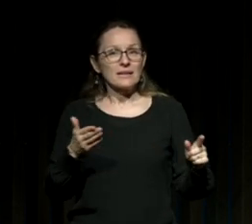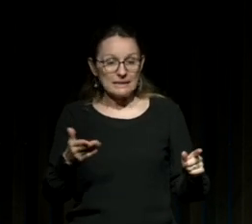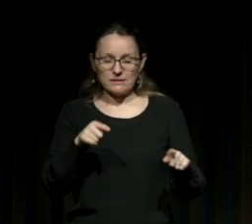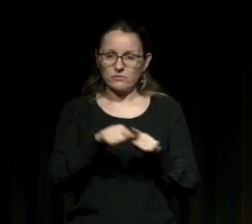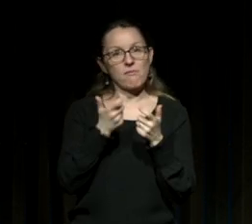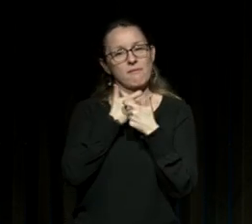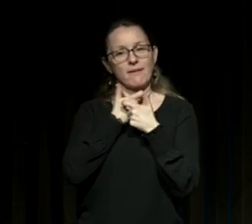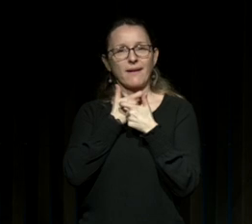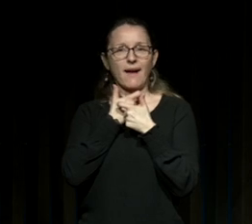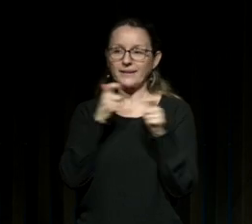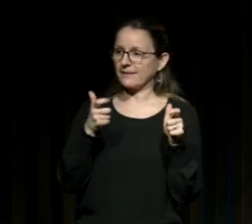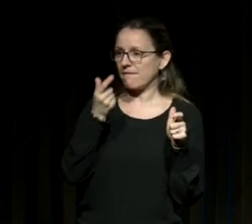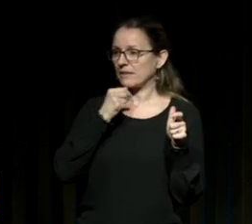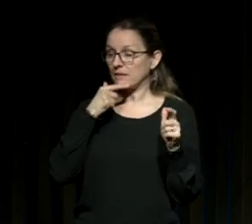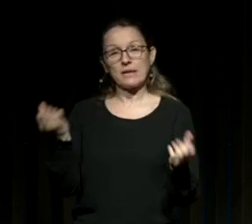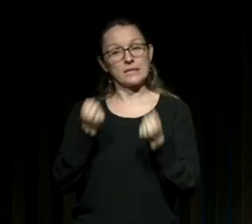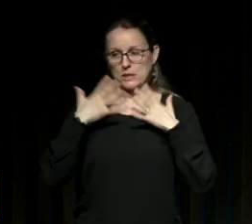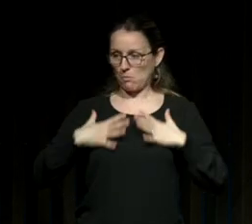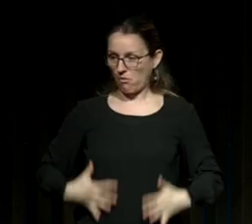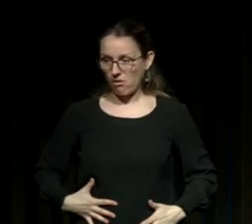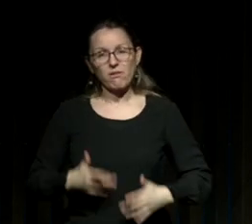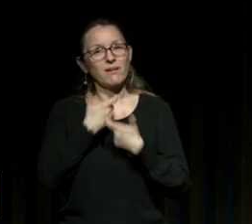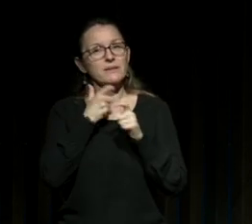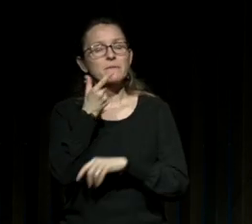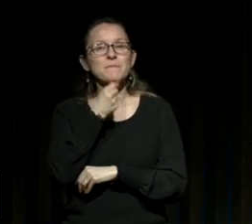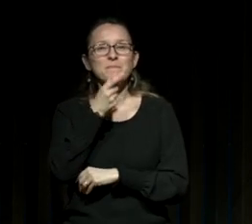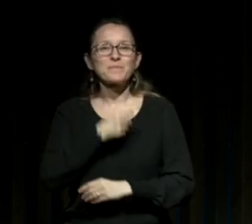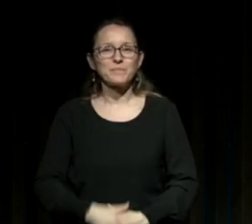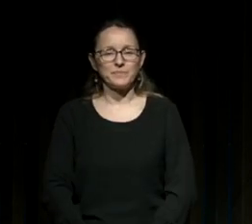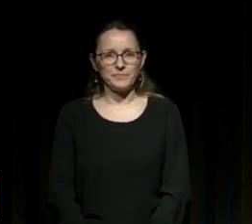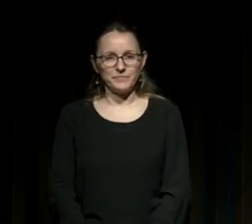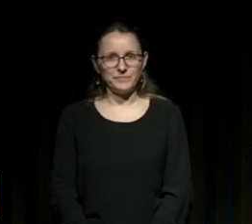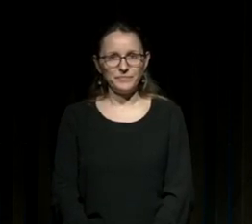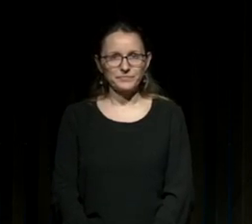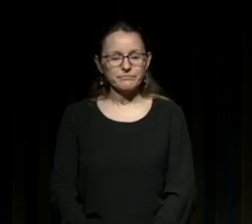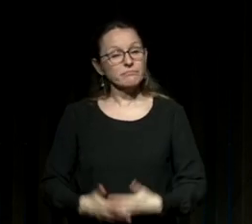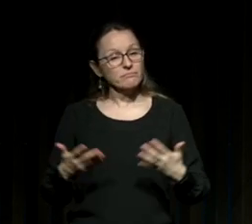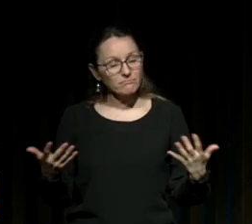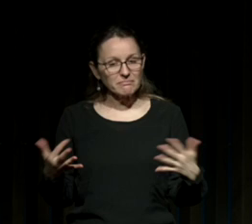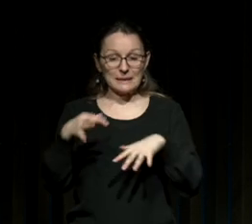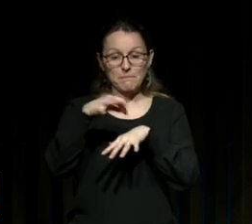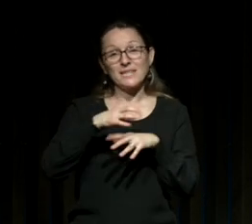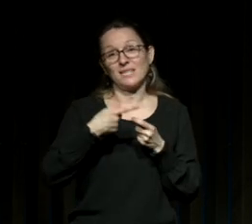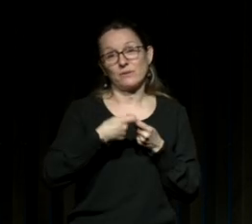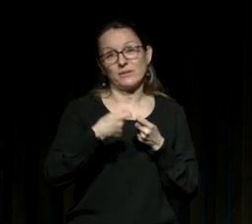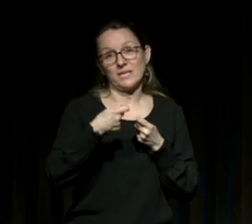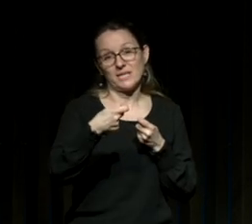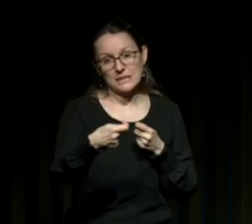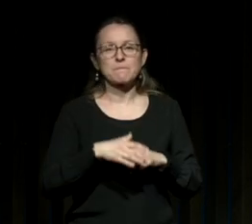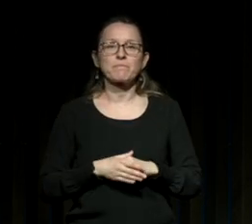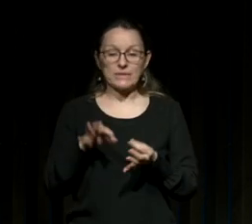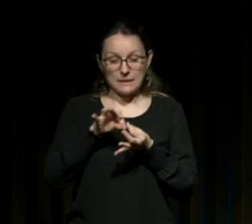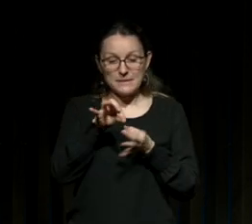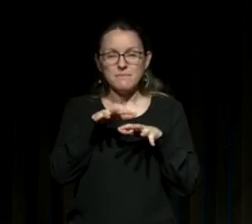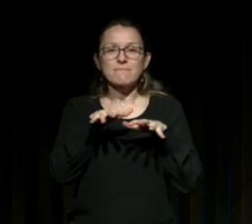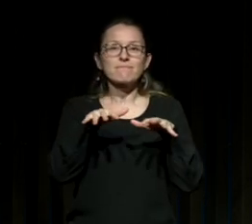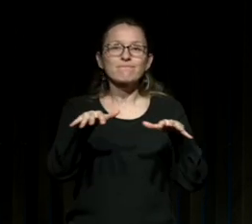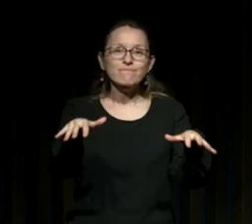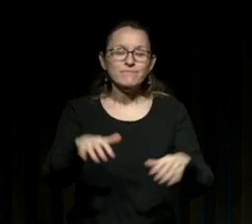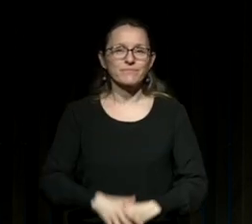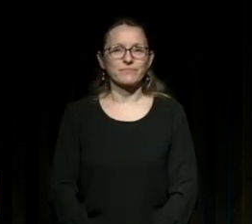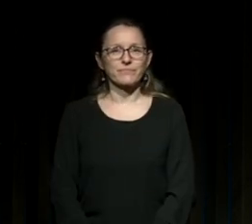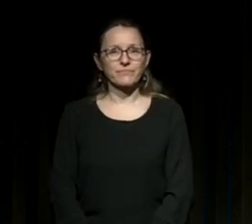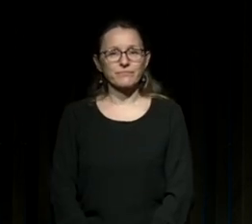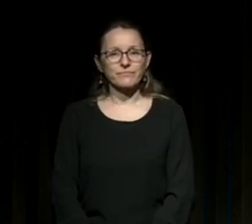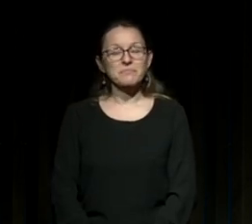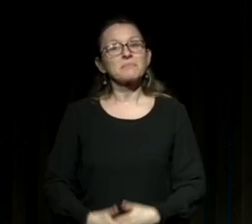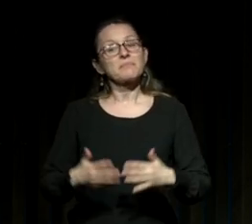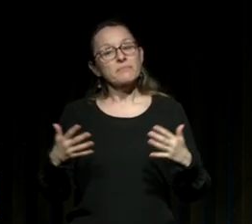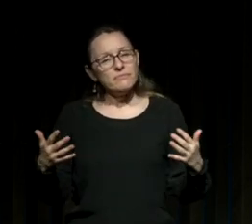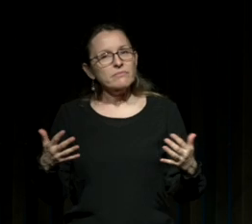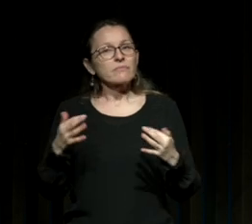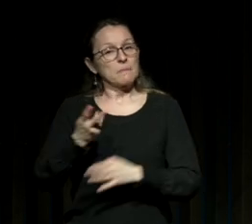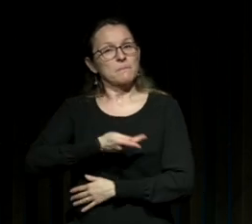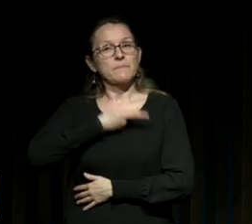à l'activité physique donc une maladie chronique une épidémie sur un plan médical on considère que